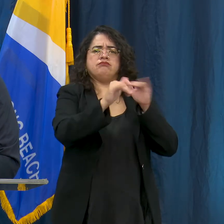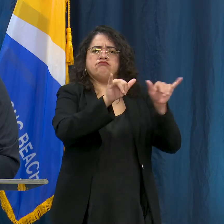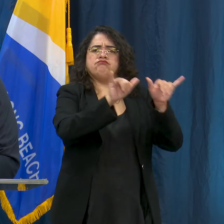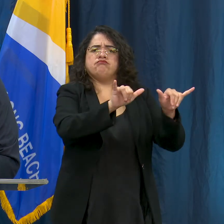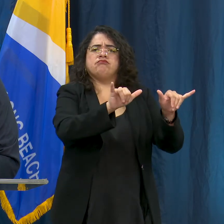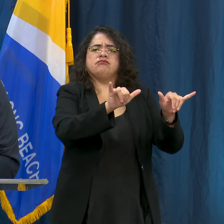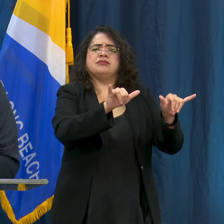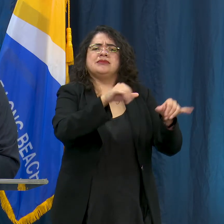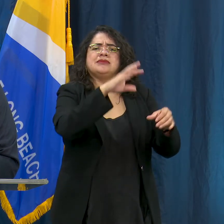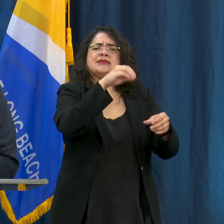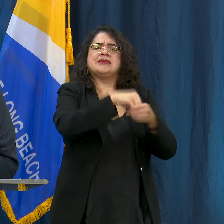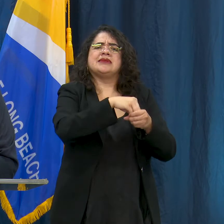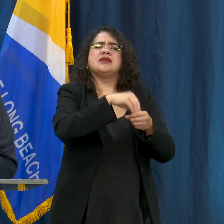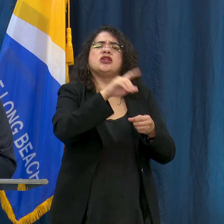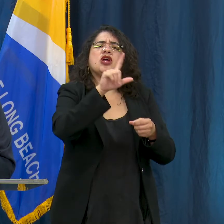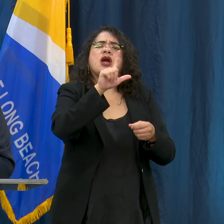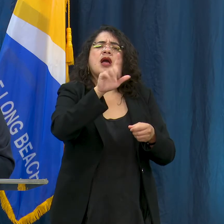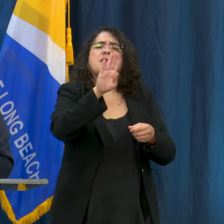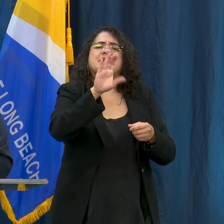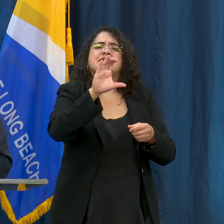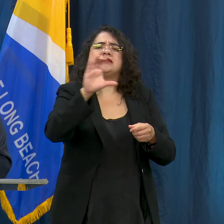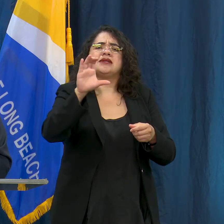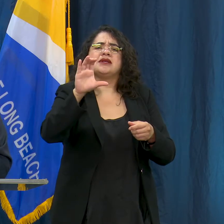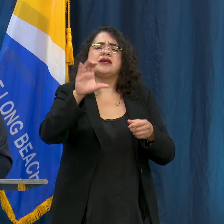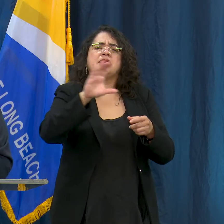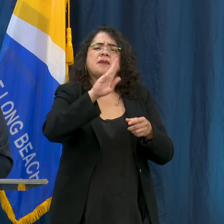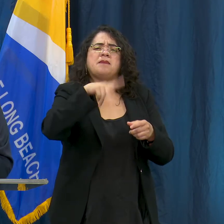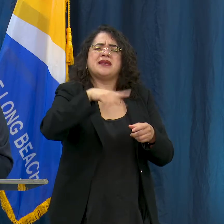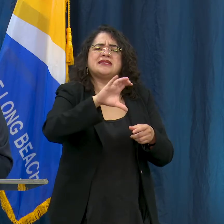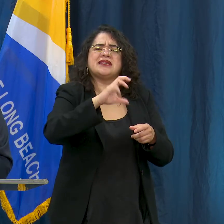in El Colegio the long beach city college Sevilla PCH yessir REOC hey